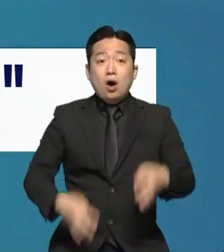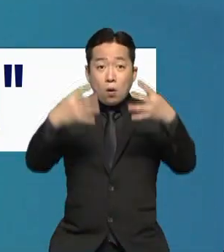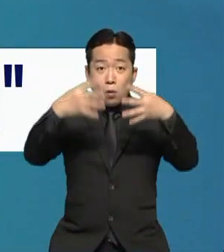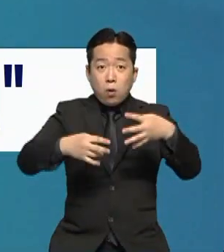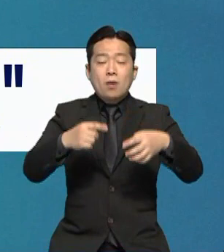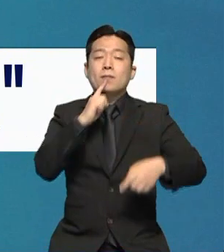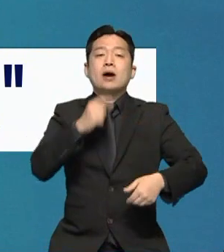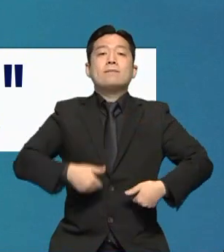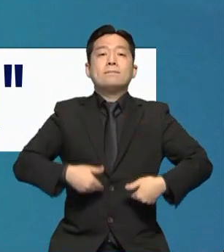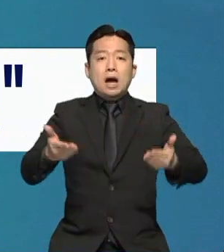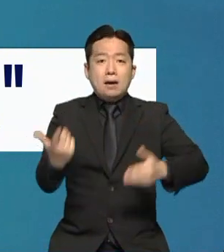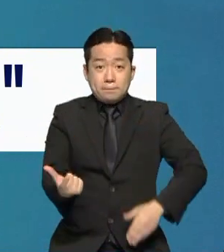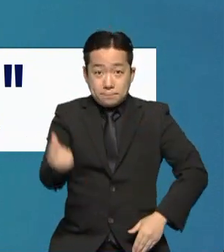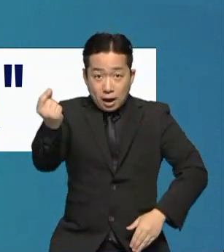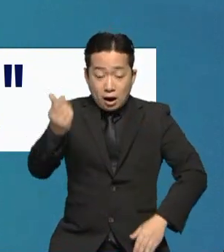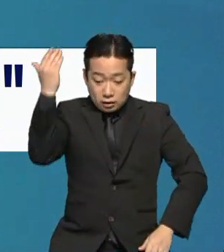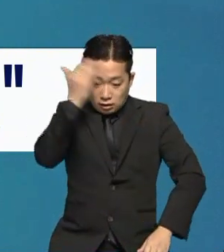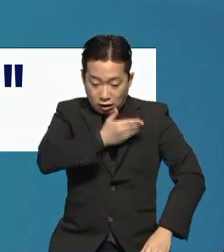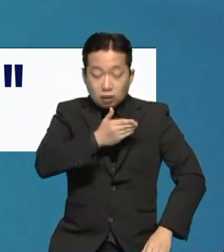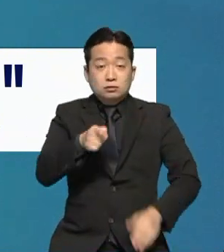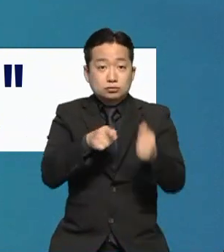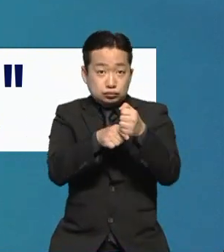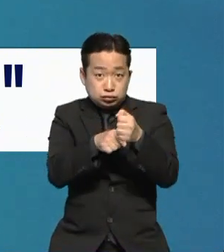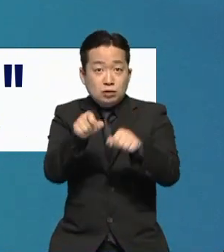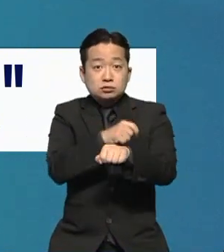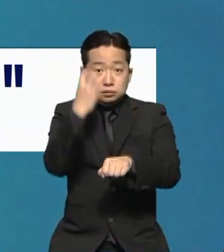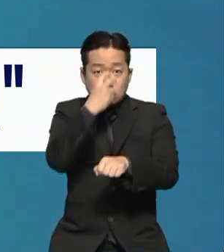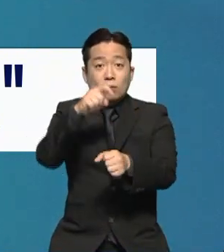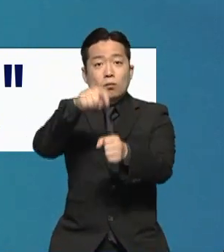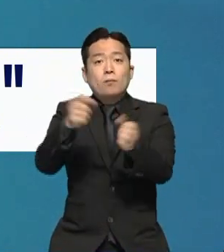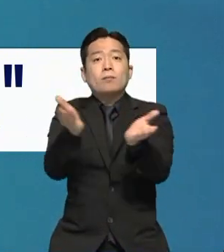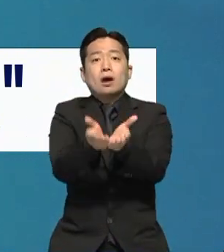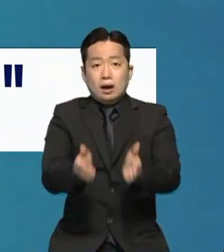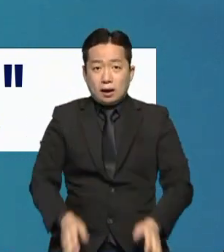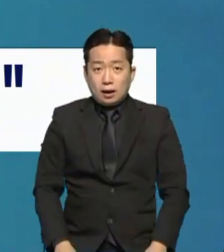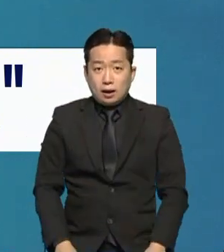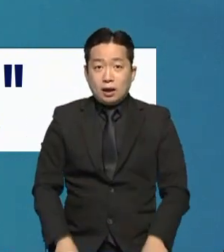즉시 공정하게 수사하는 게 특검의 취지라서 저는 그런 차원에서 최대한 좀